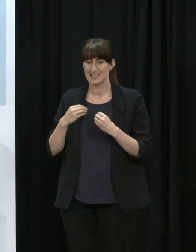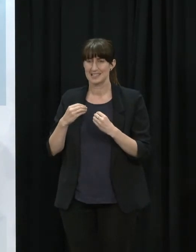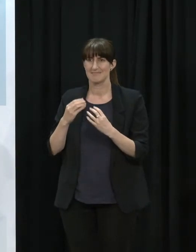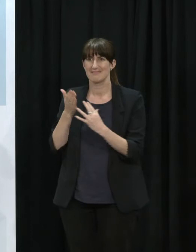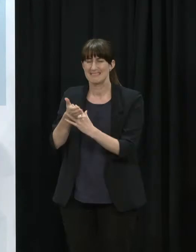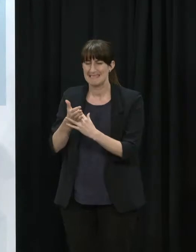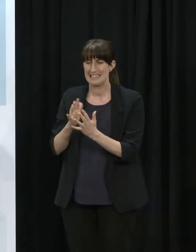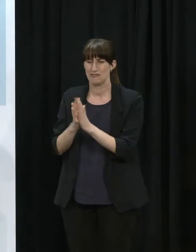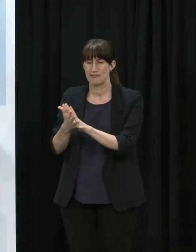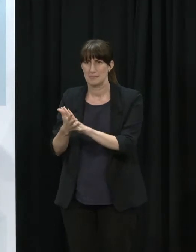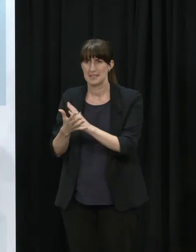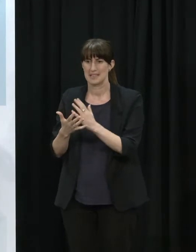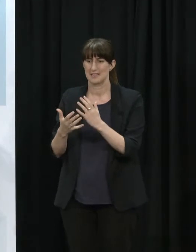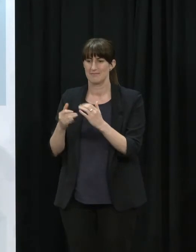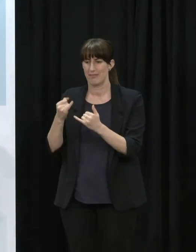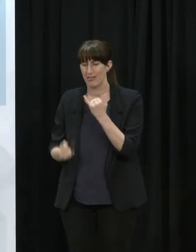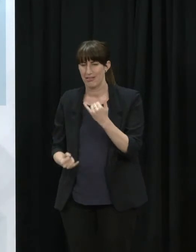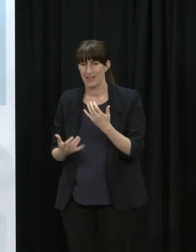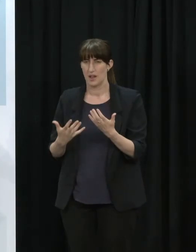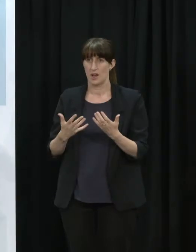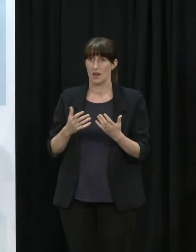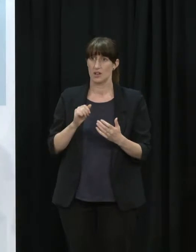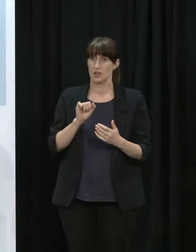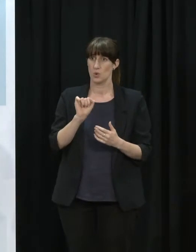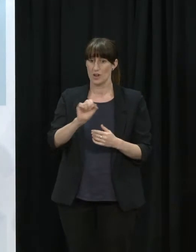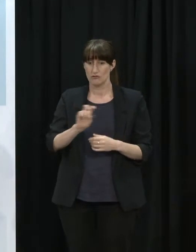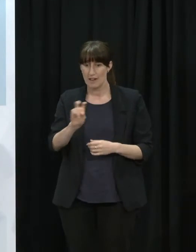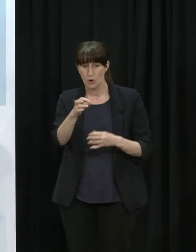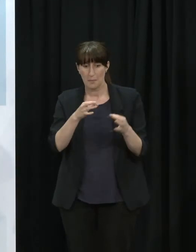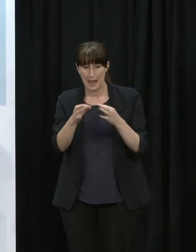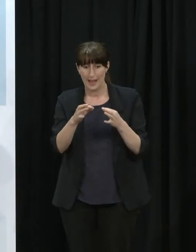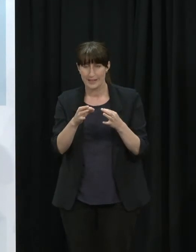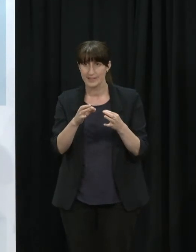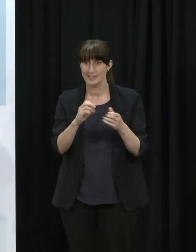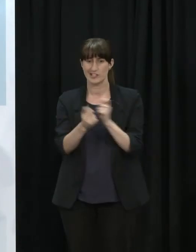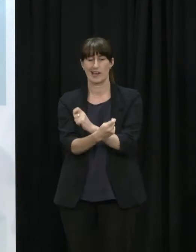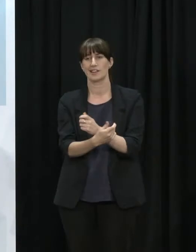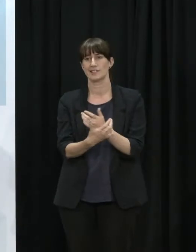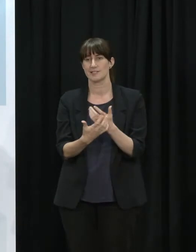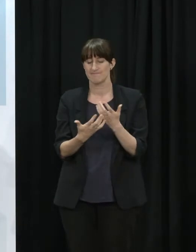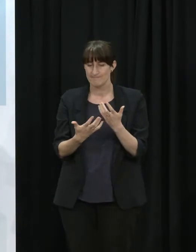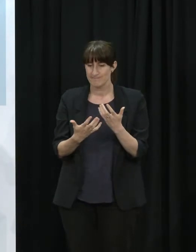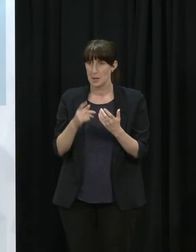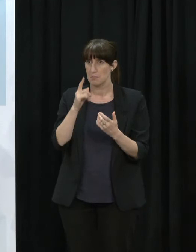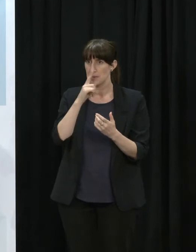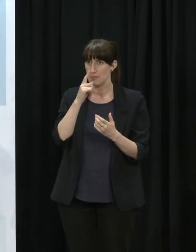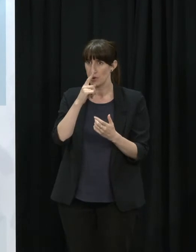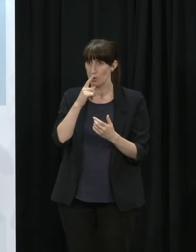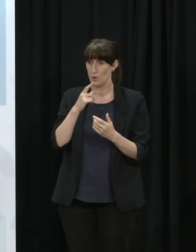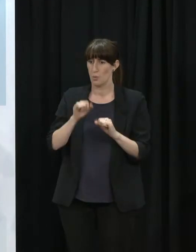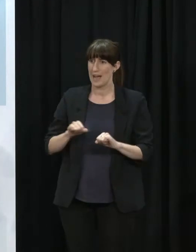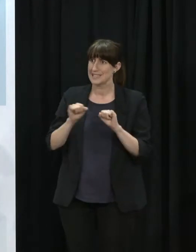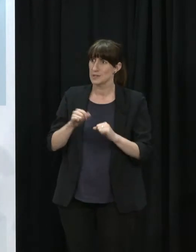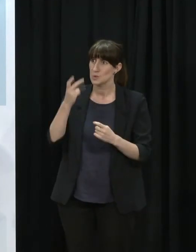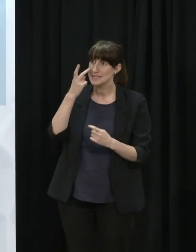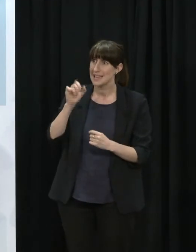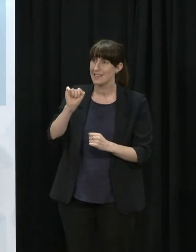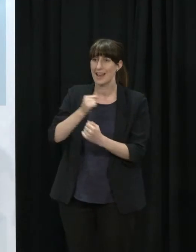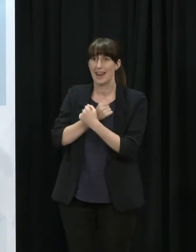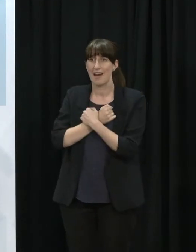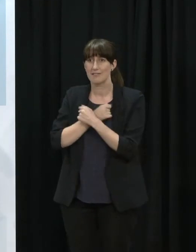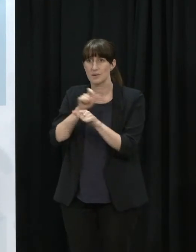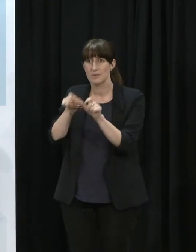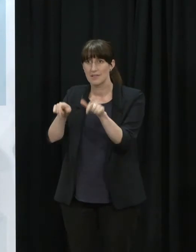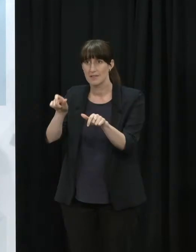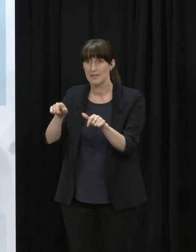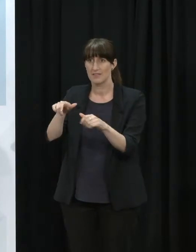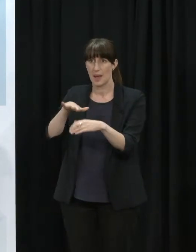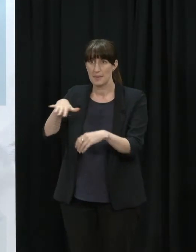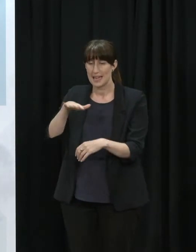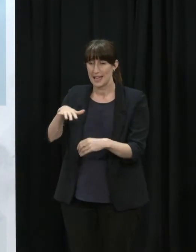ki tena. He tangata (kaore e